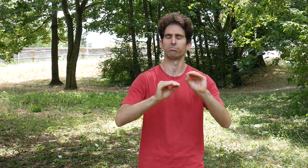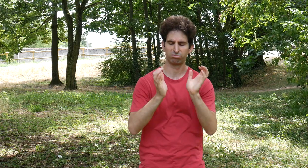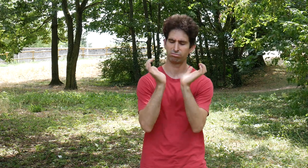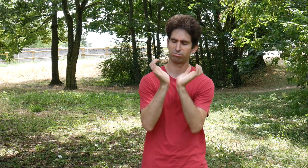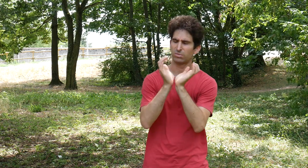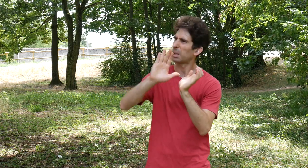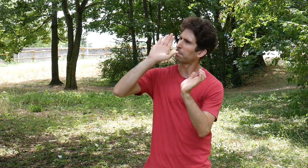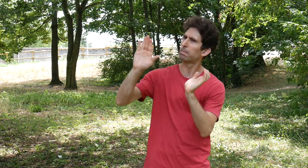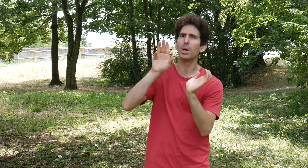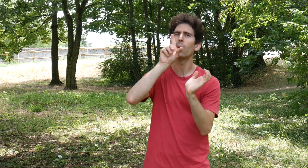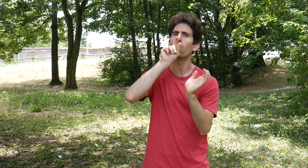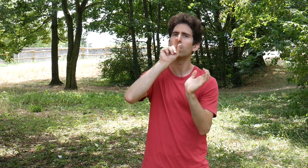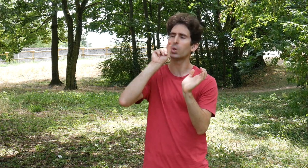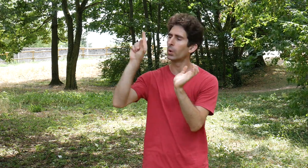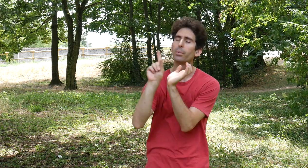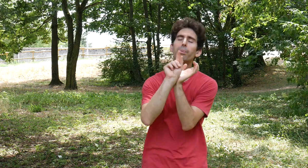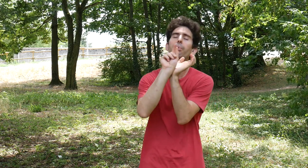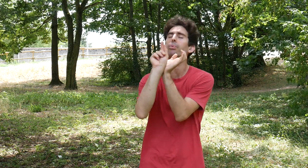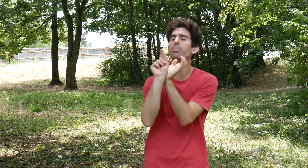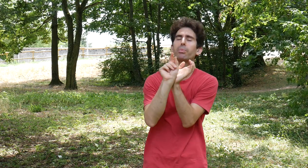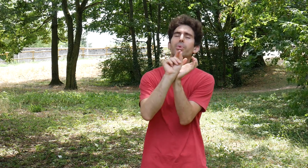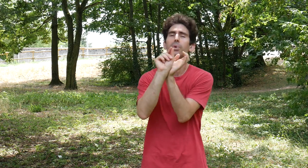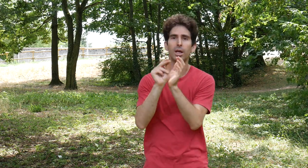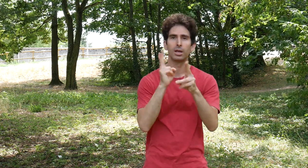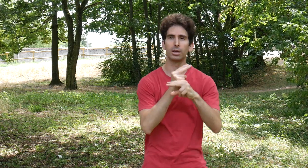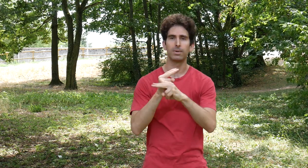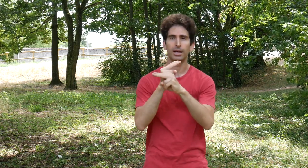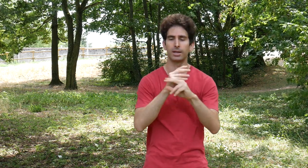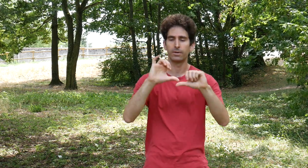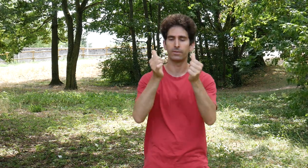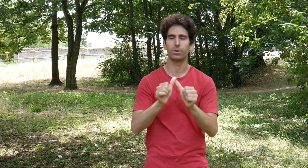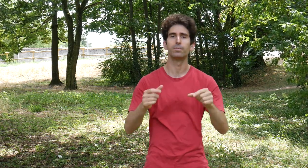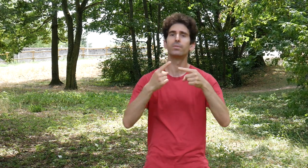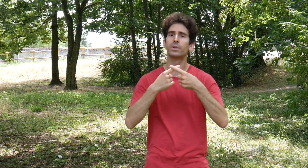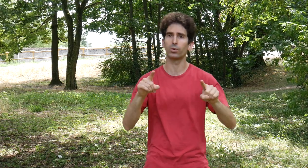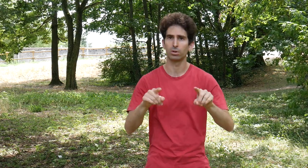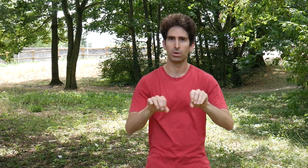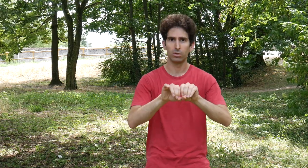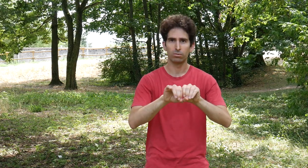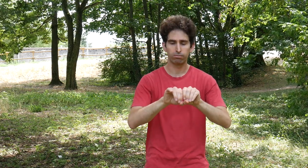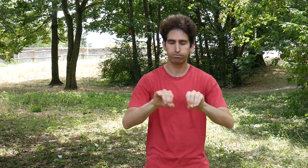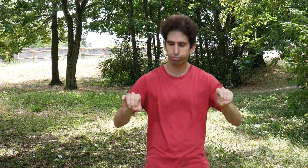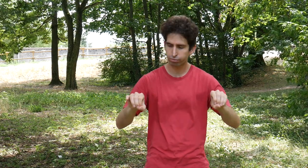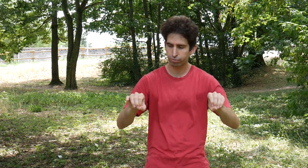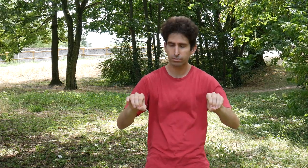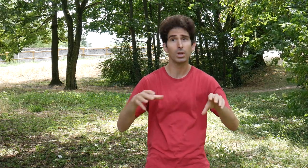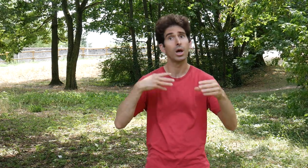Il est différent du nid des oiseaux : sous forme de galerie.